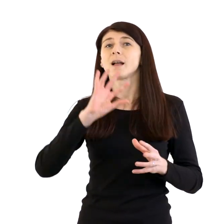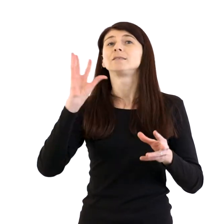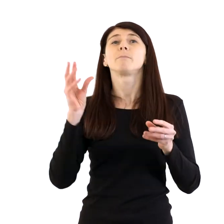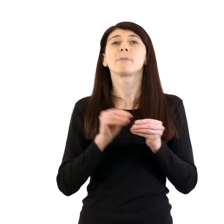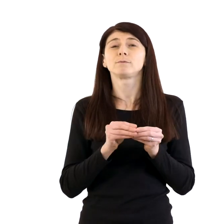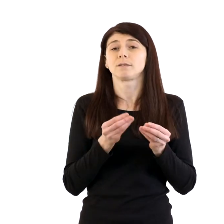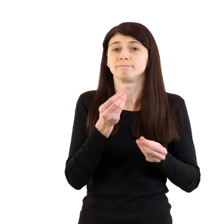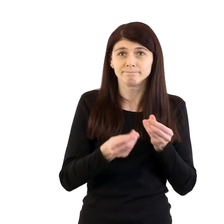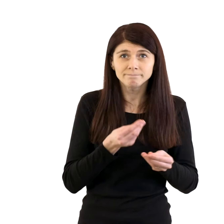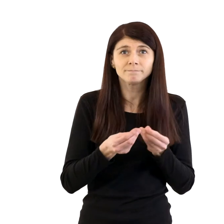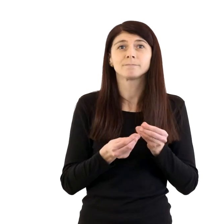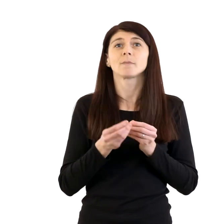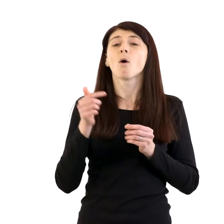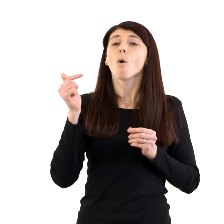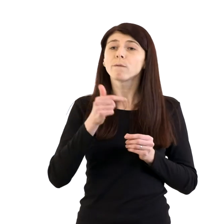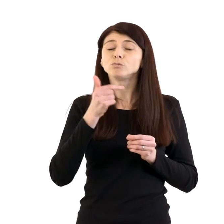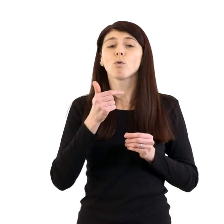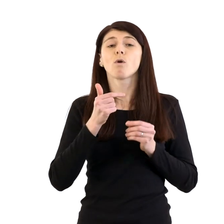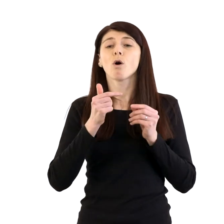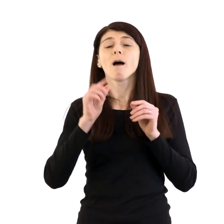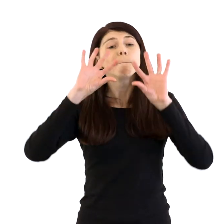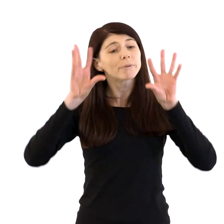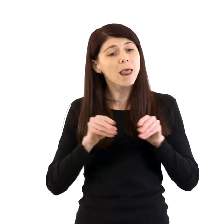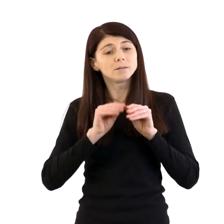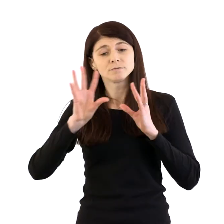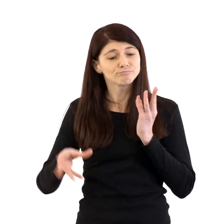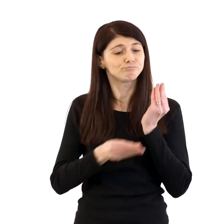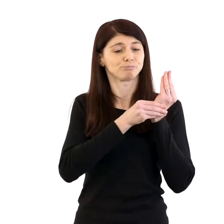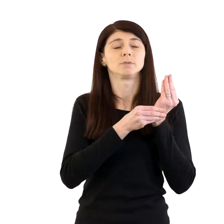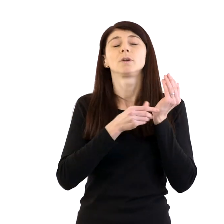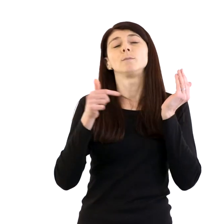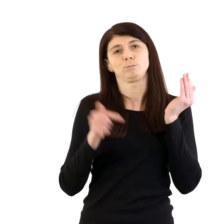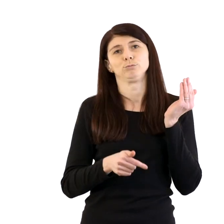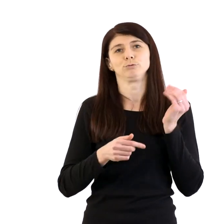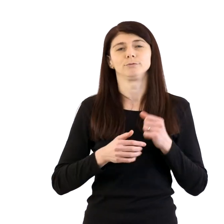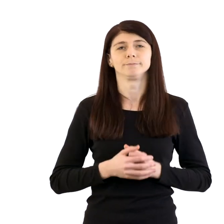Należy do obowiązkowych elementów sprawozdania finansowego.